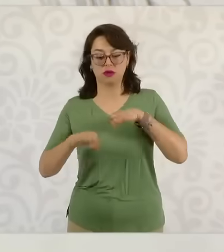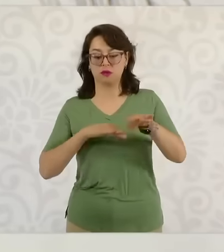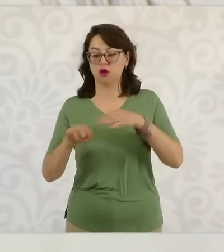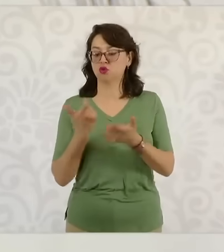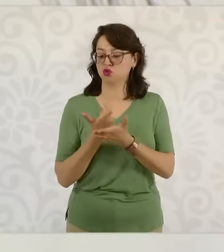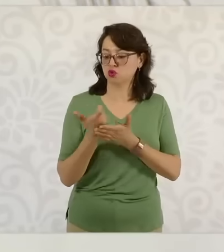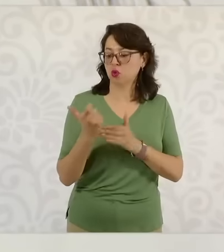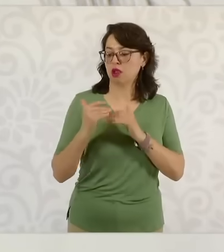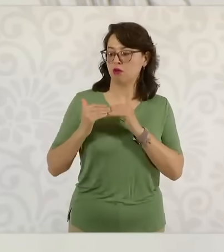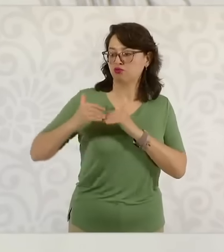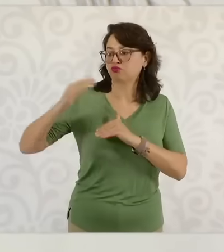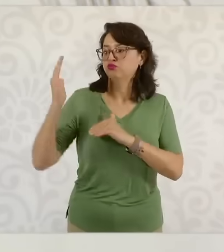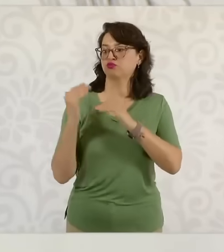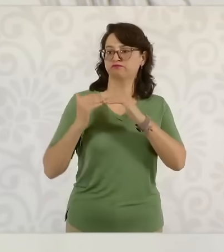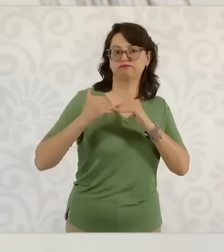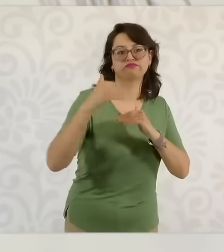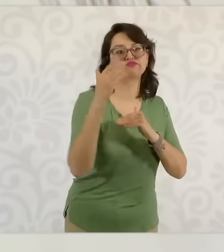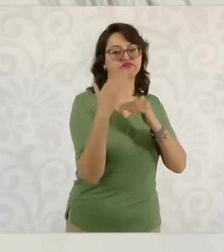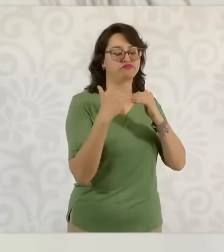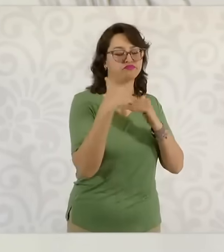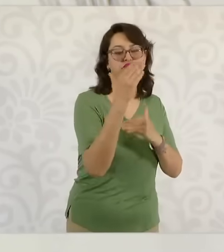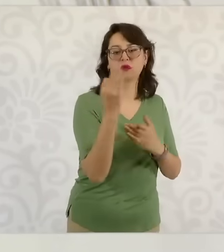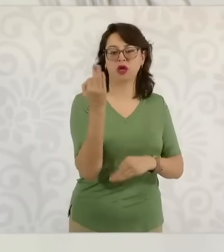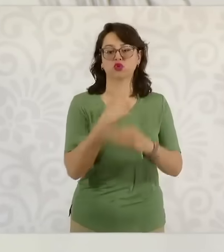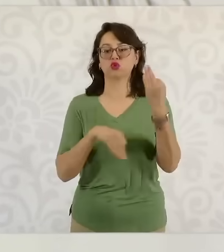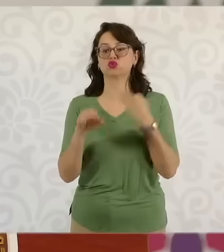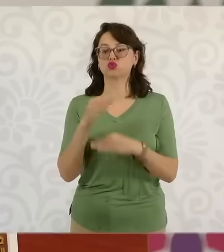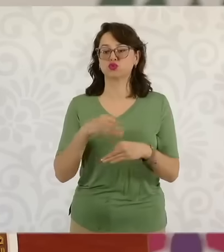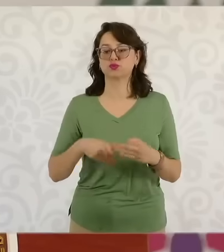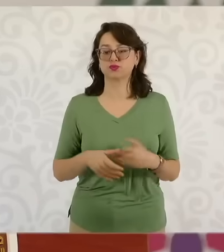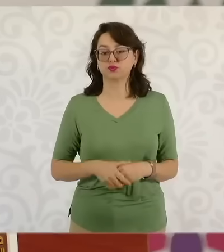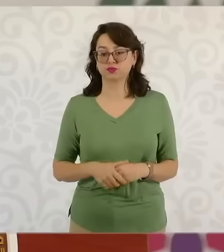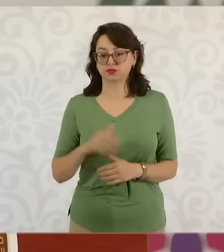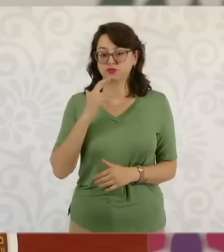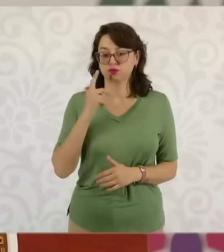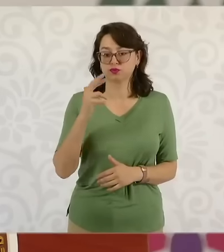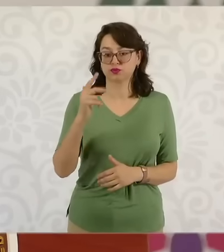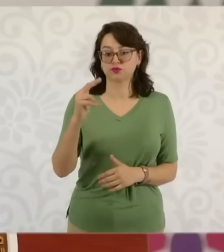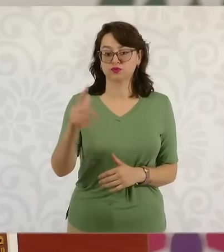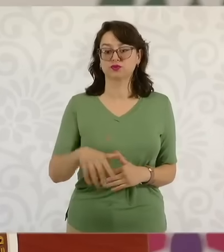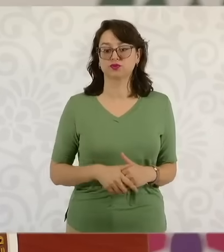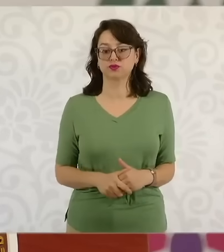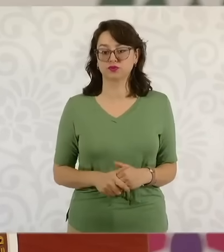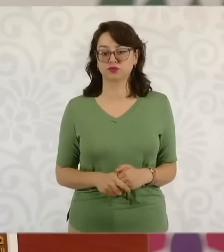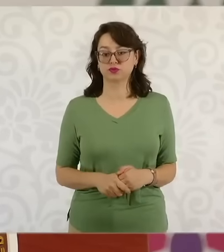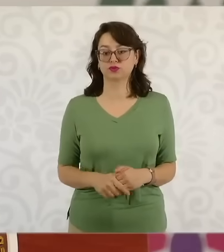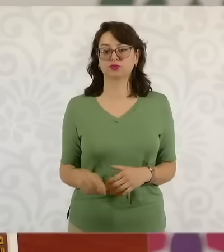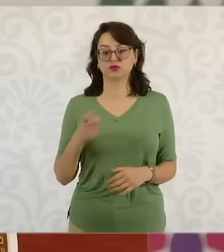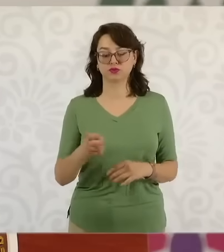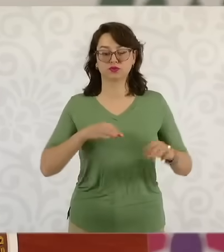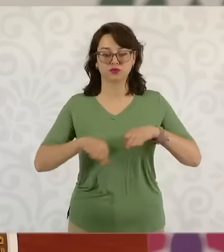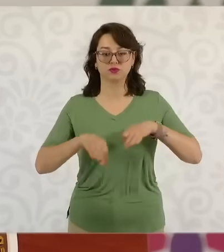queremos que las y los trabajadores estén mejor entonces eh estamos trabajando en ello pero por